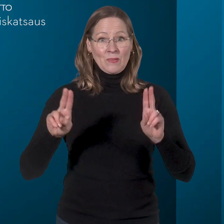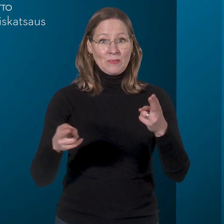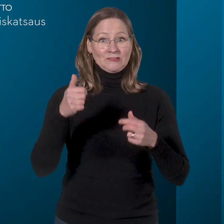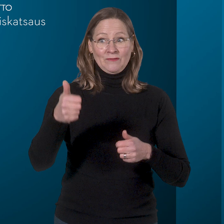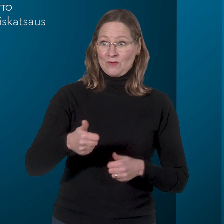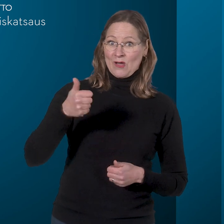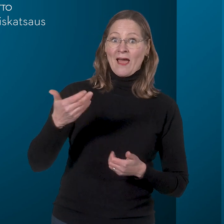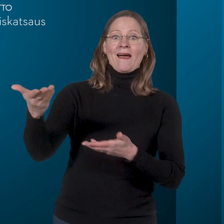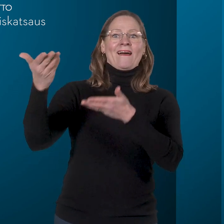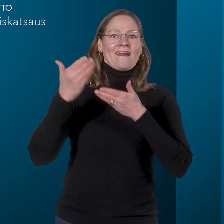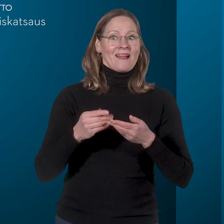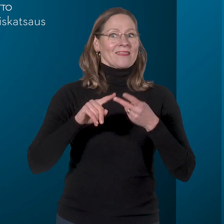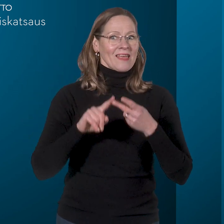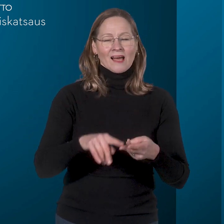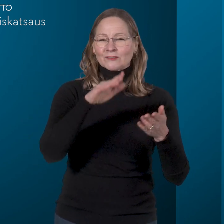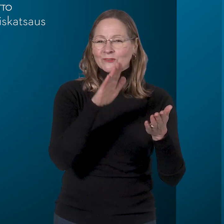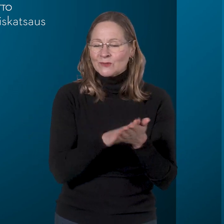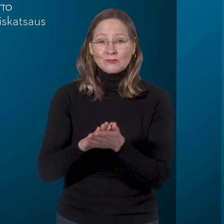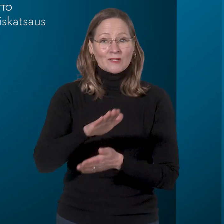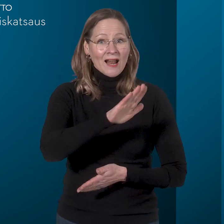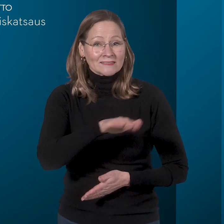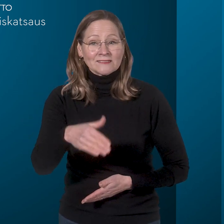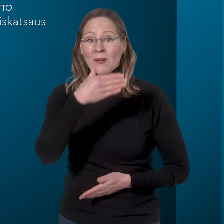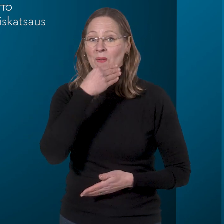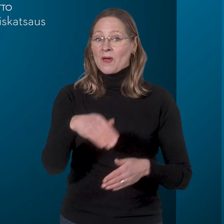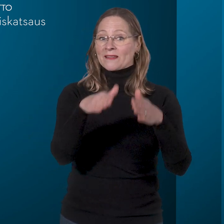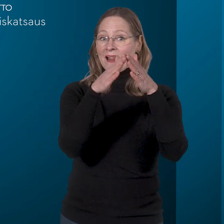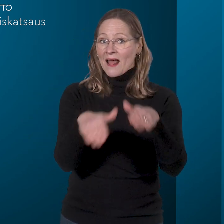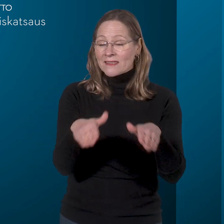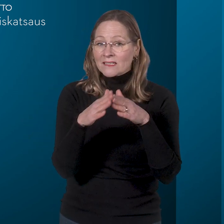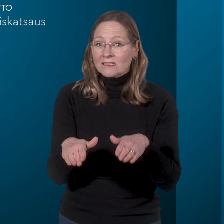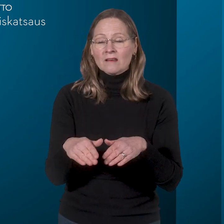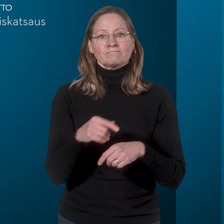Uusi vuosi tuo taas mukanaan suosittuja lasten ja nuorten leirejä, -